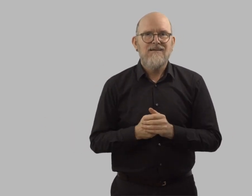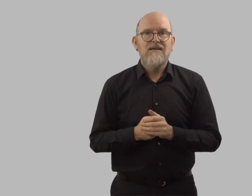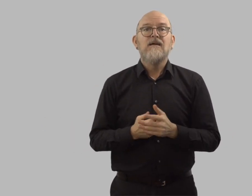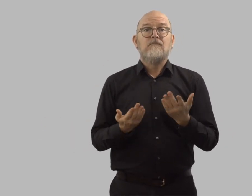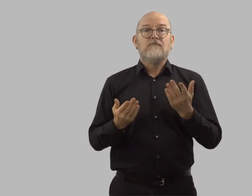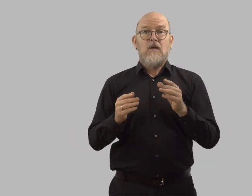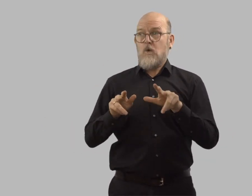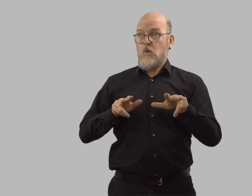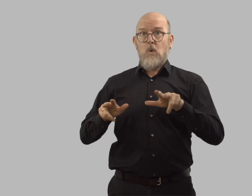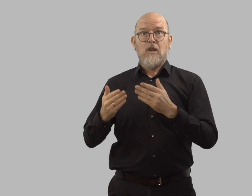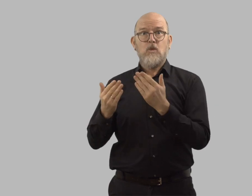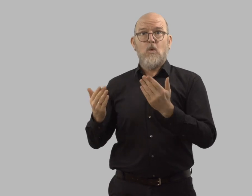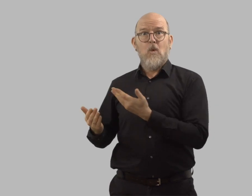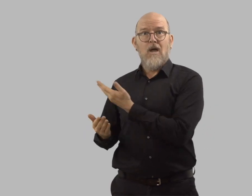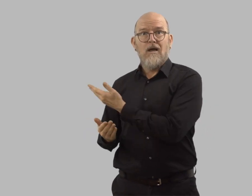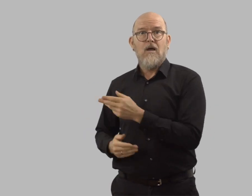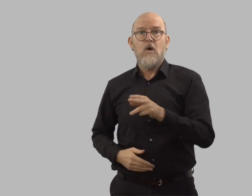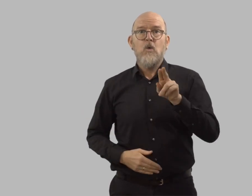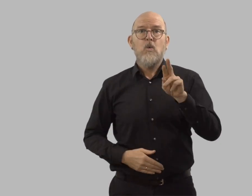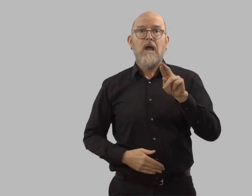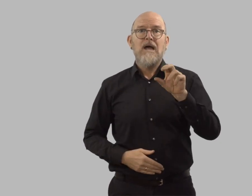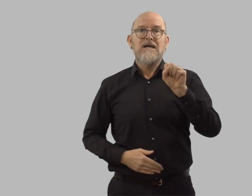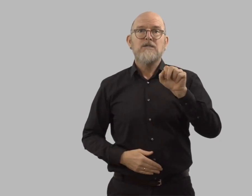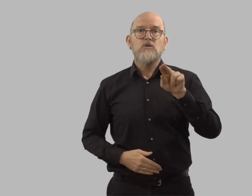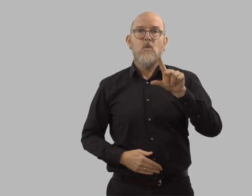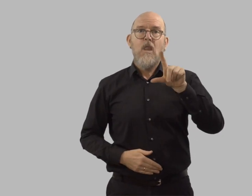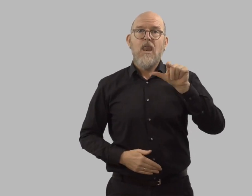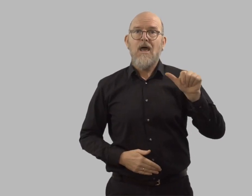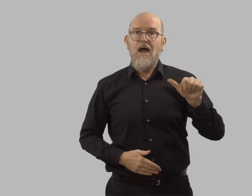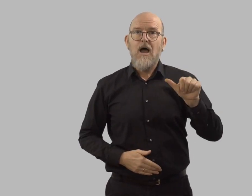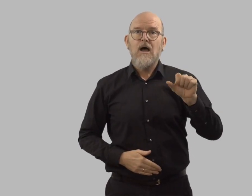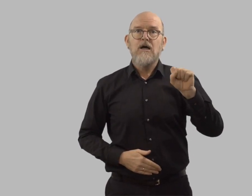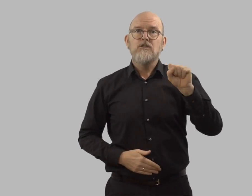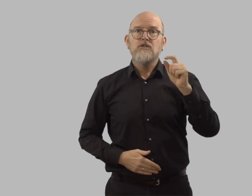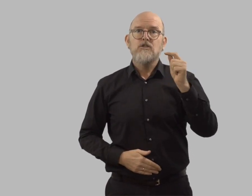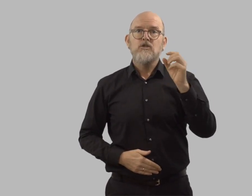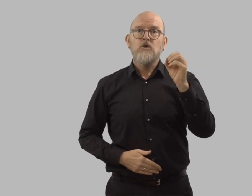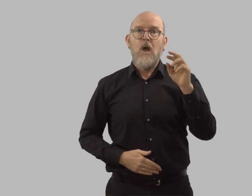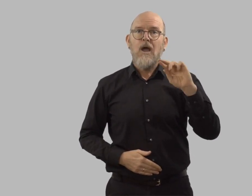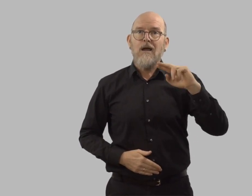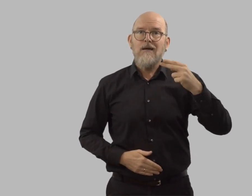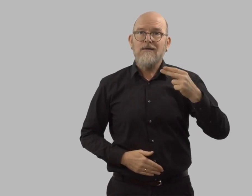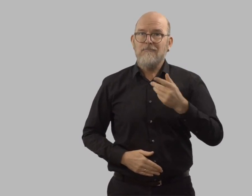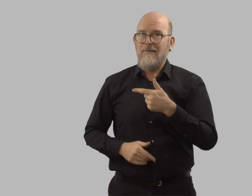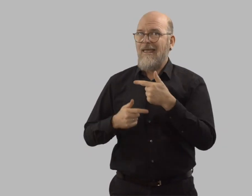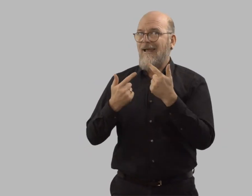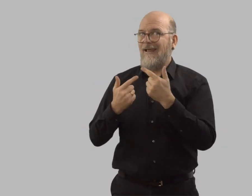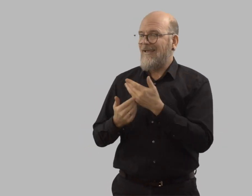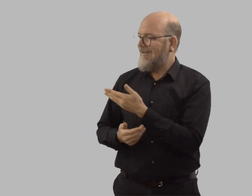Erklärt die Kuratorin Ursula Storch.